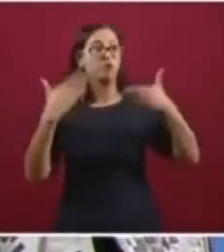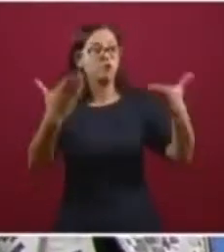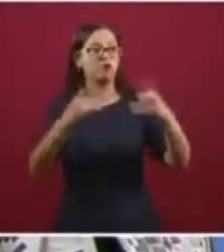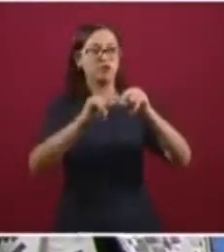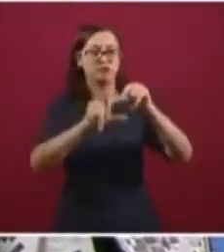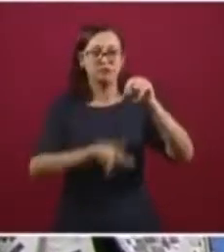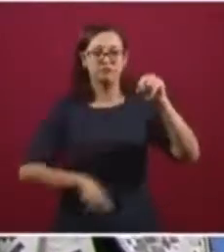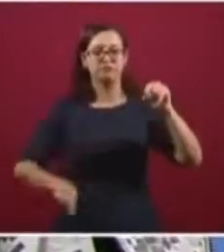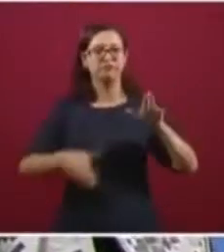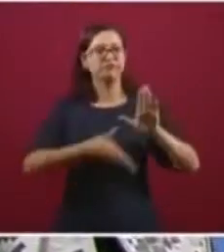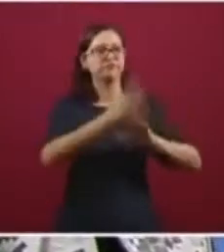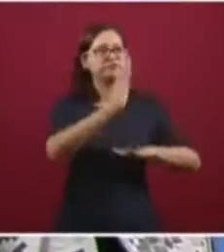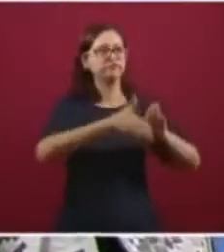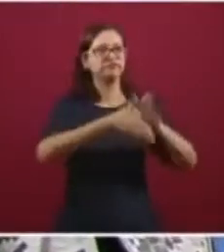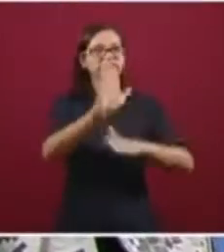y se vayan integrando entre sí.